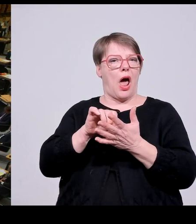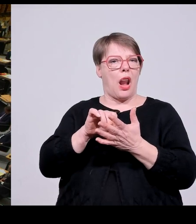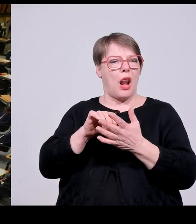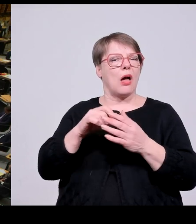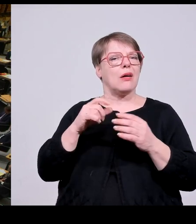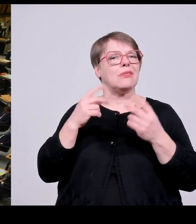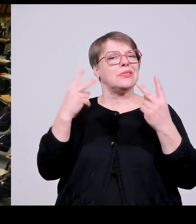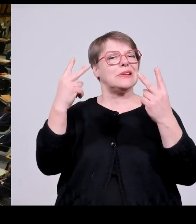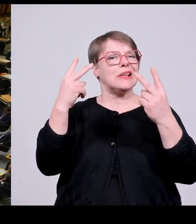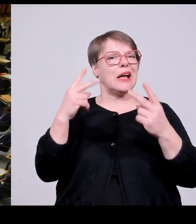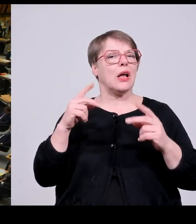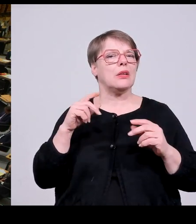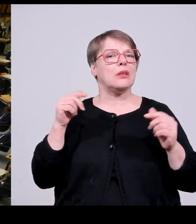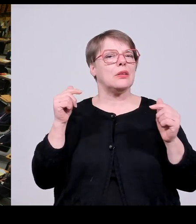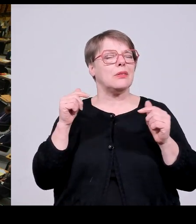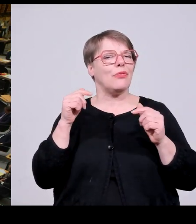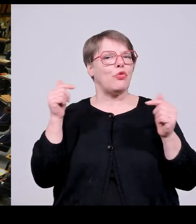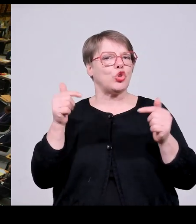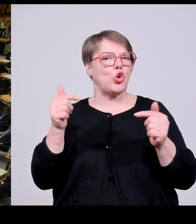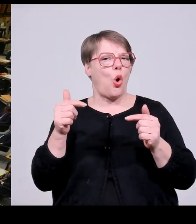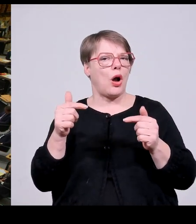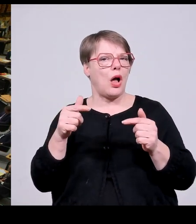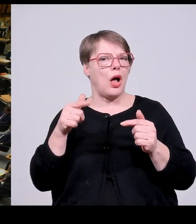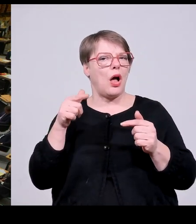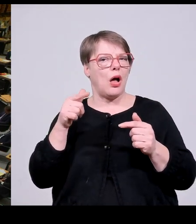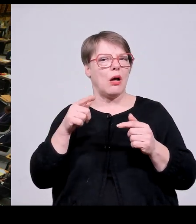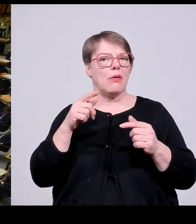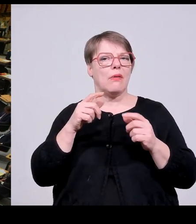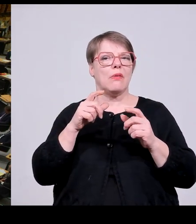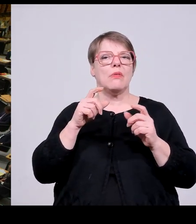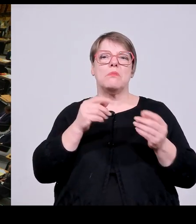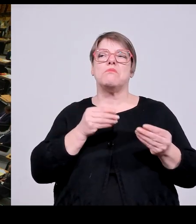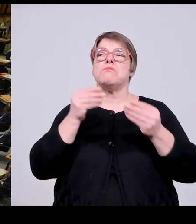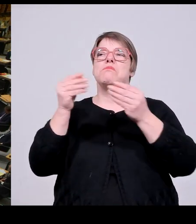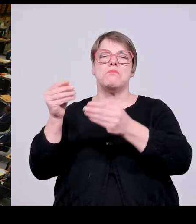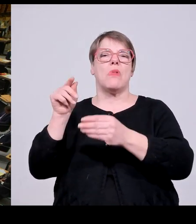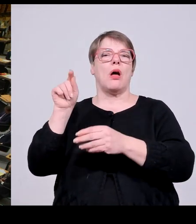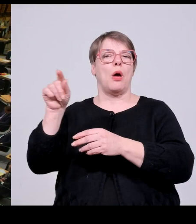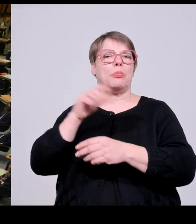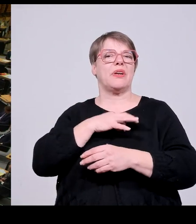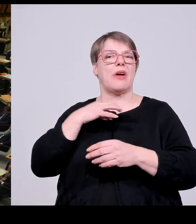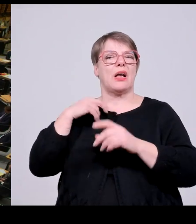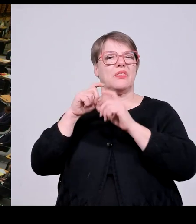teuer zu stehen kommt mit vielen Risiken verbunden und deshalb ist es richtig,